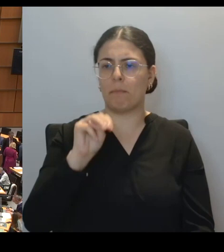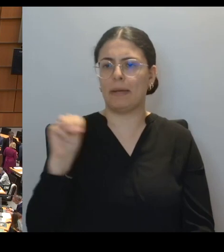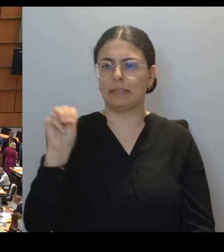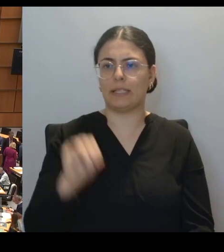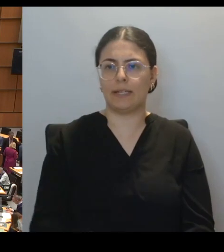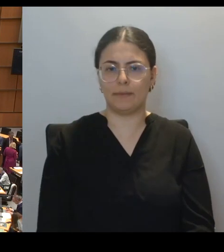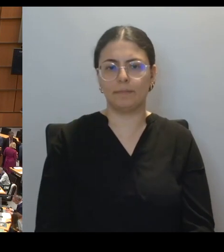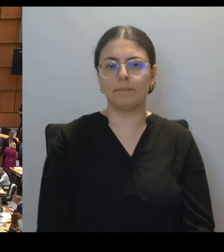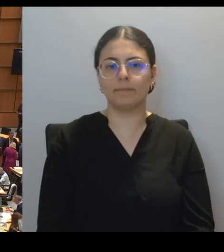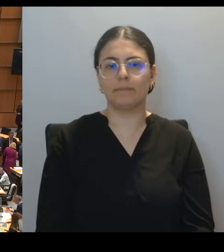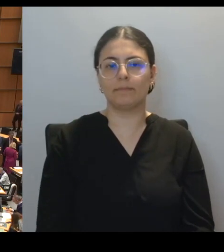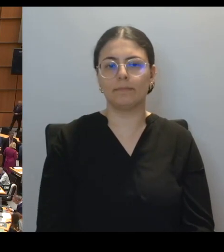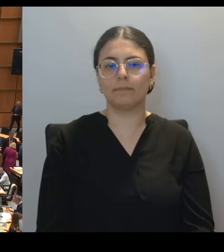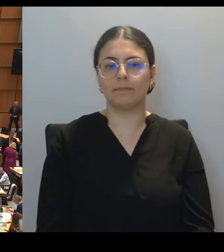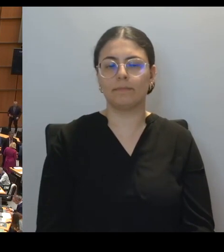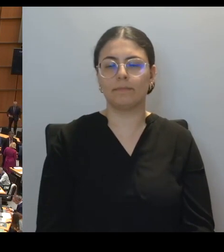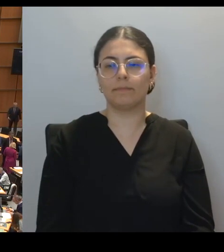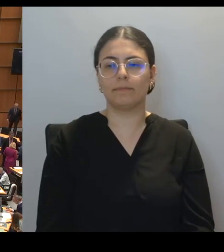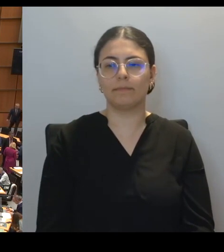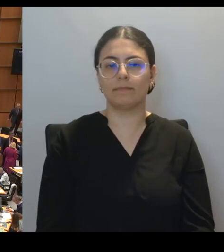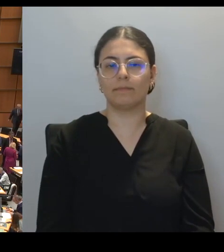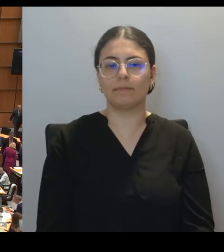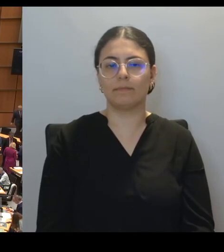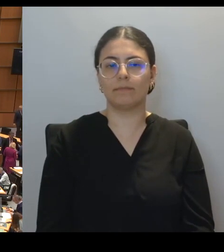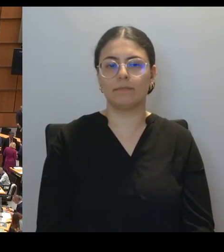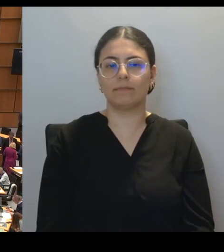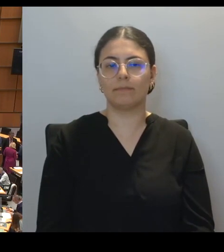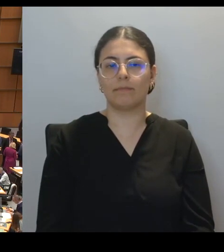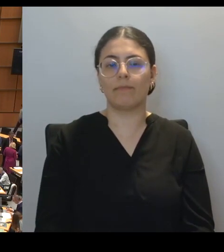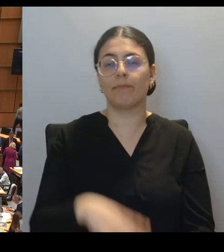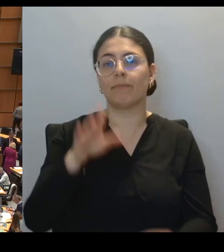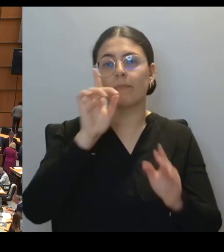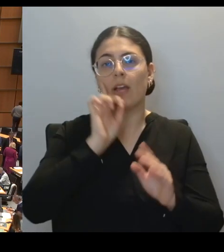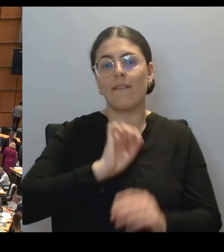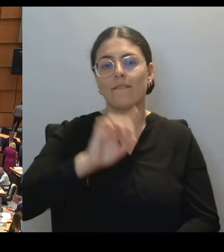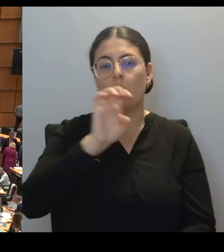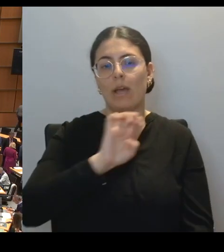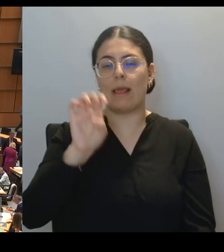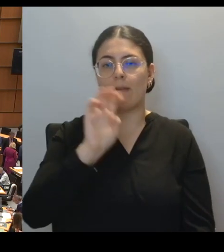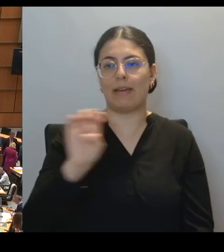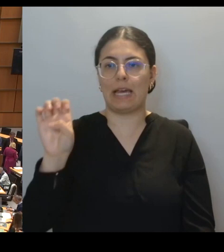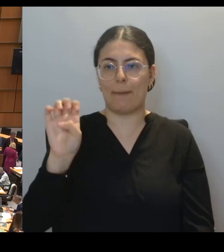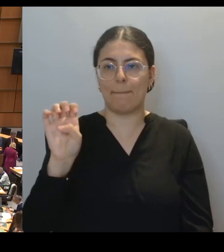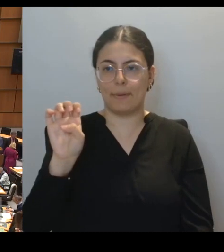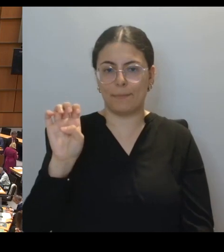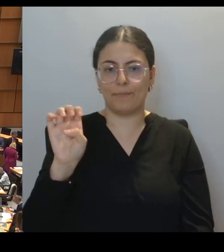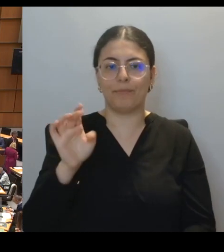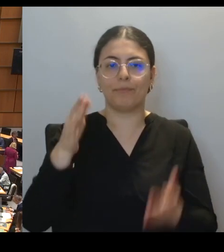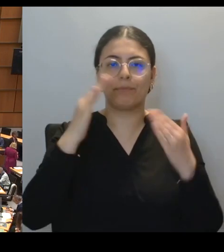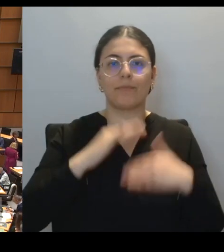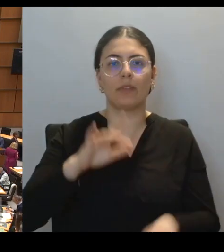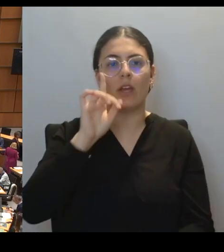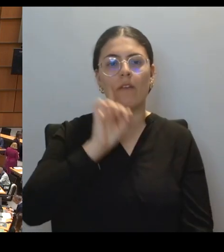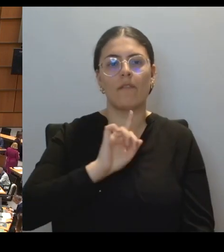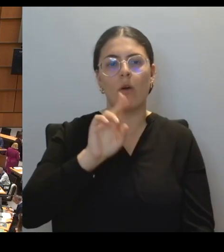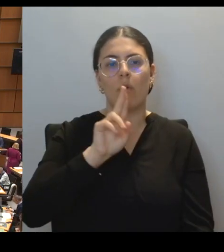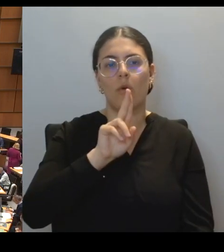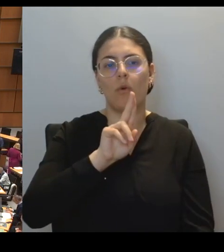Frau Elif Ereb. Frau Ülker. Radziwill Herr Lars Rauchfuß. Herr Sven Rissmann.